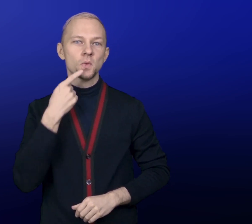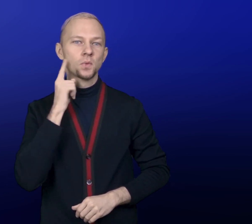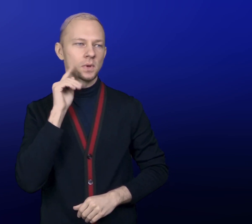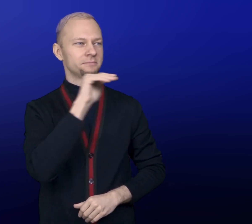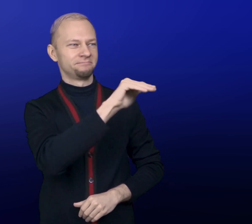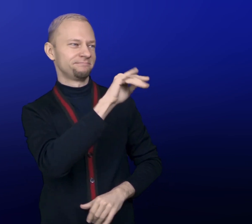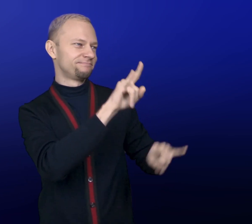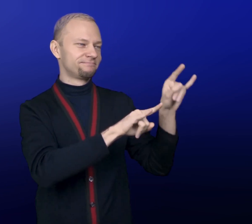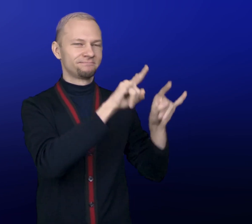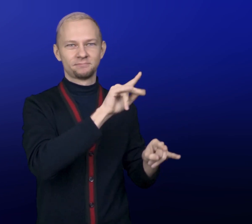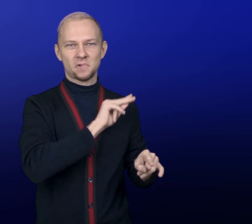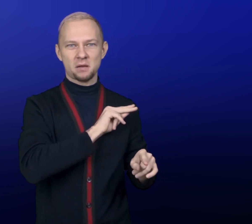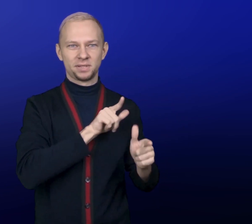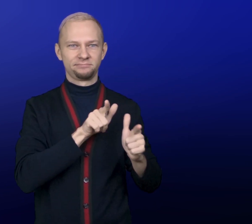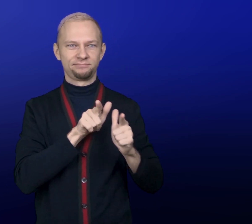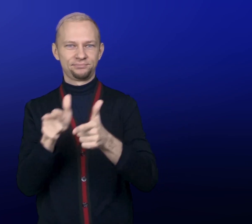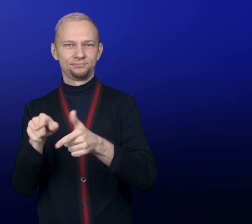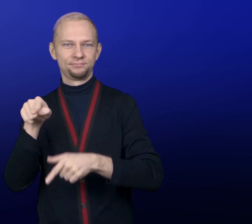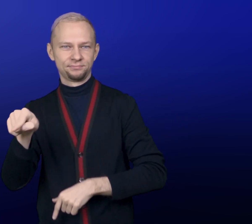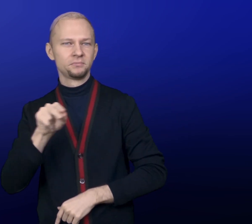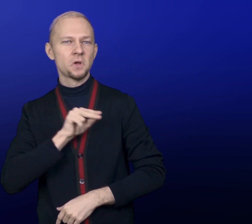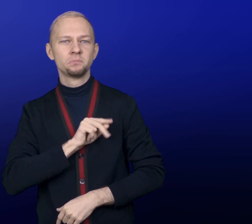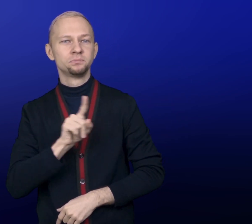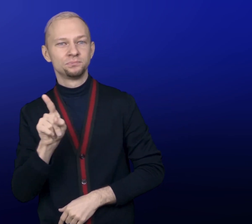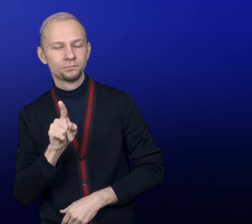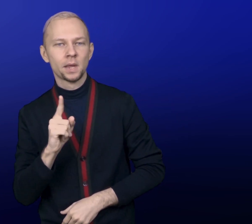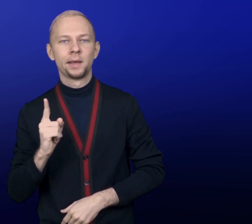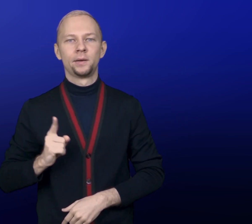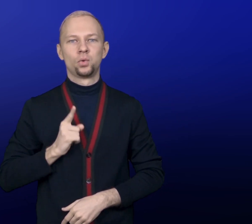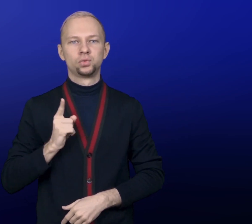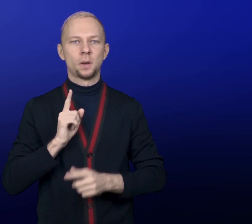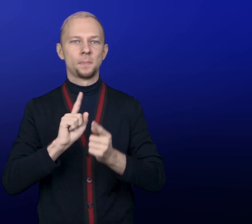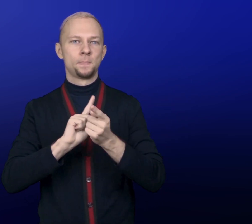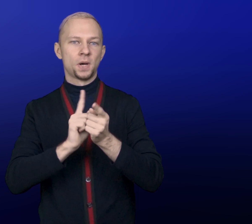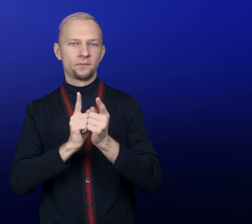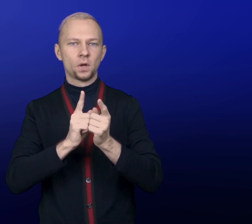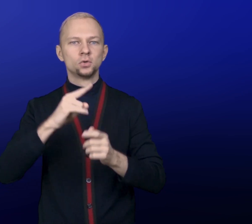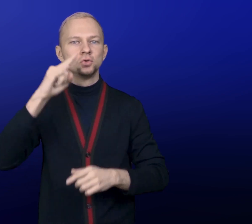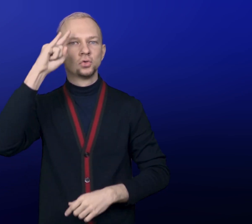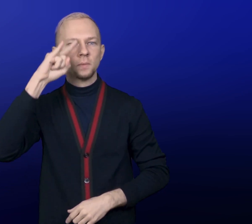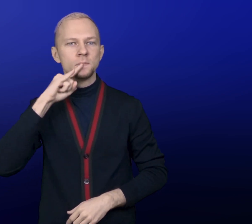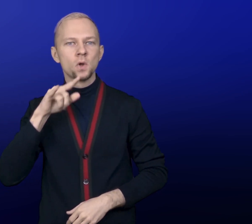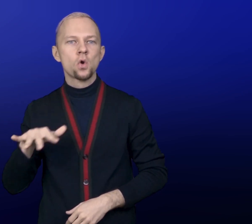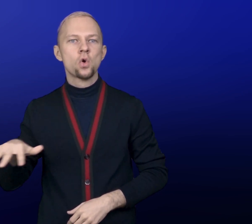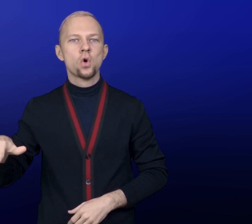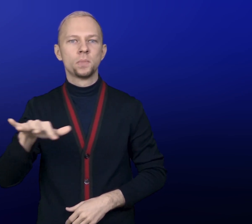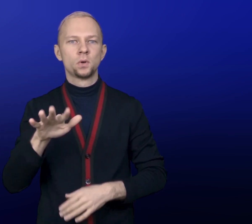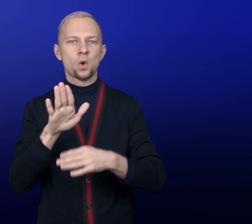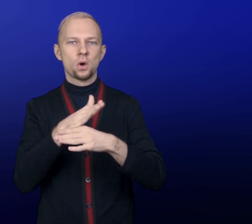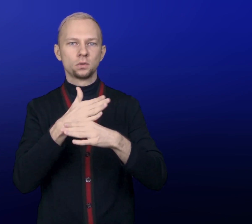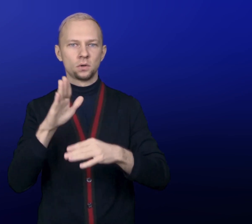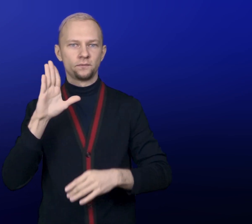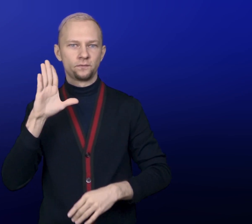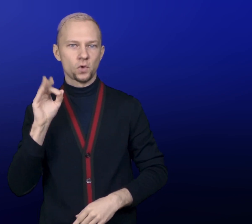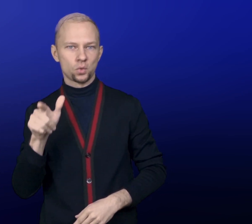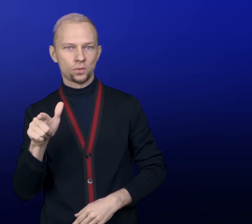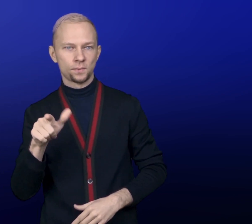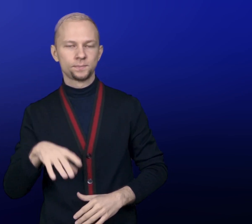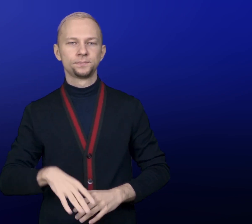Глухие уговорили гостя устроиться к ним на работу в качестве инструктора-переводчика Челябинского областного отдела ВОГ.